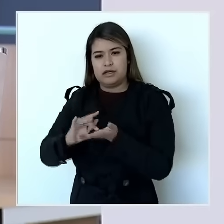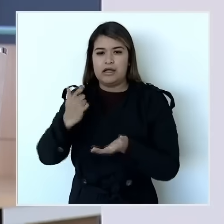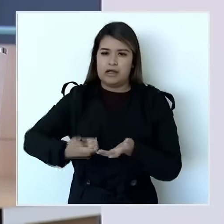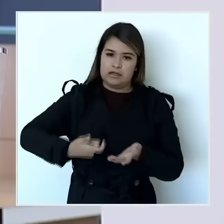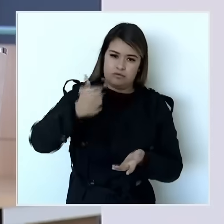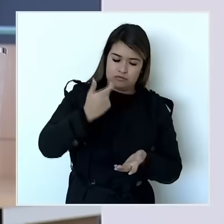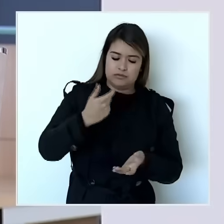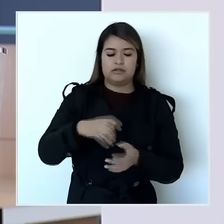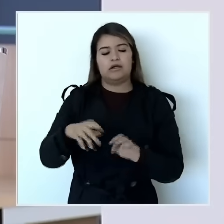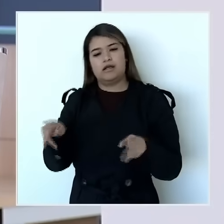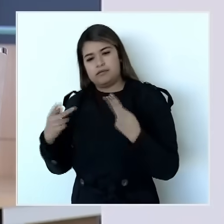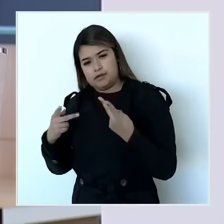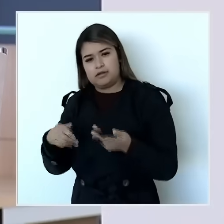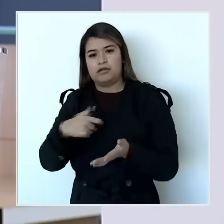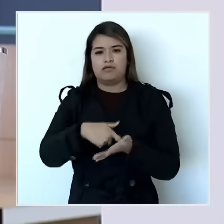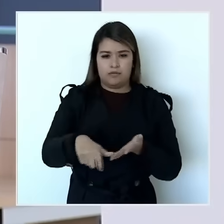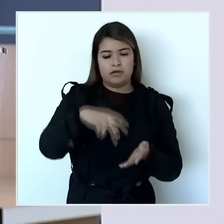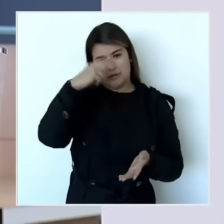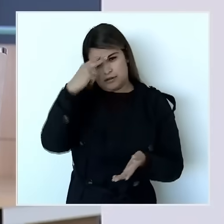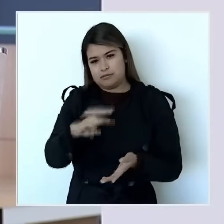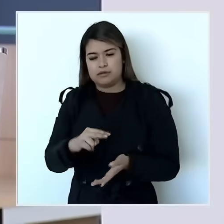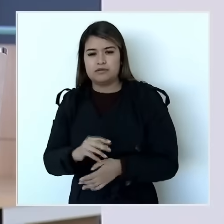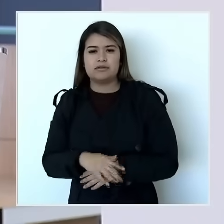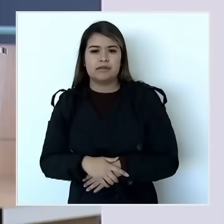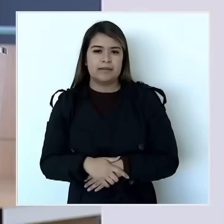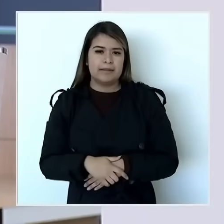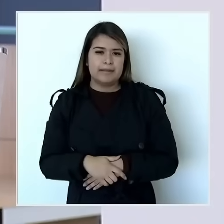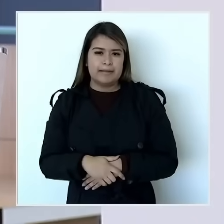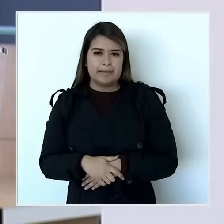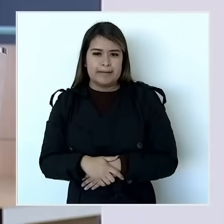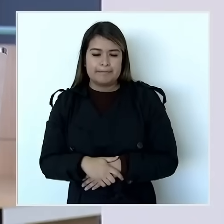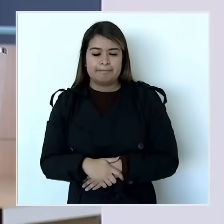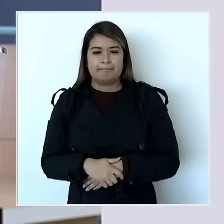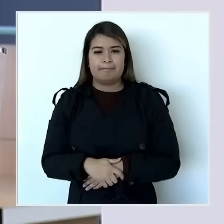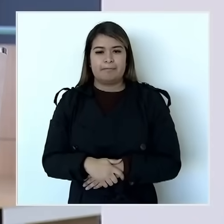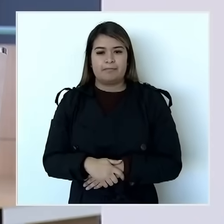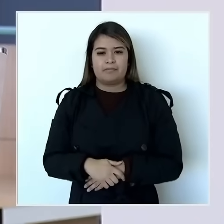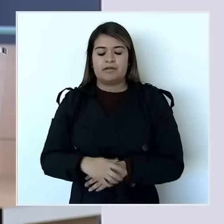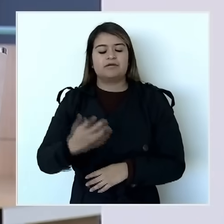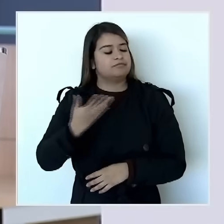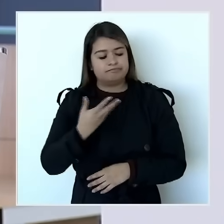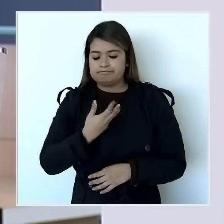aduanas son mucho más que puntos de control. Son espacios donde se protege la soberanía,